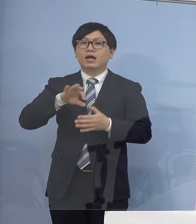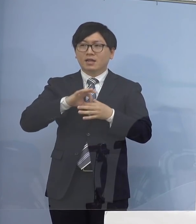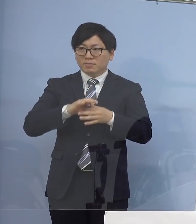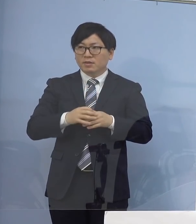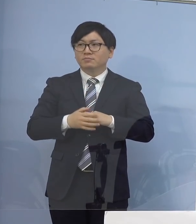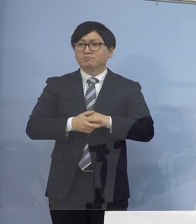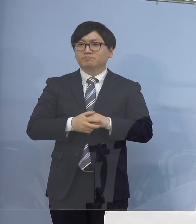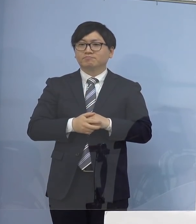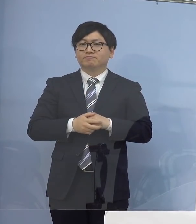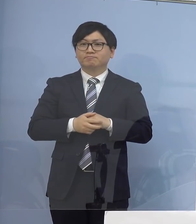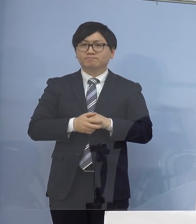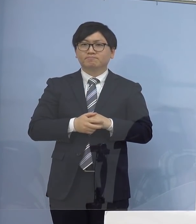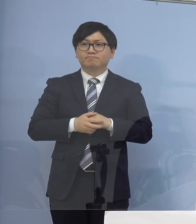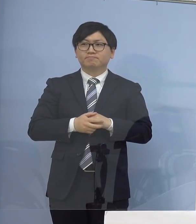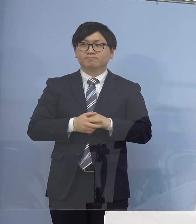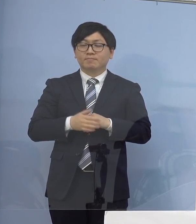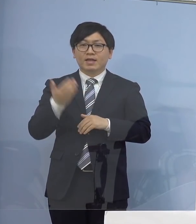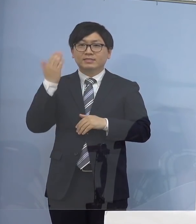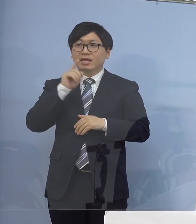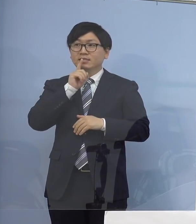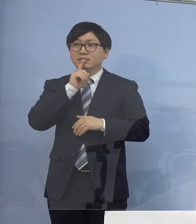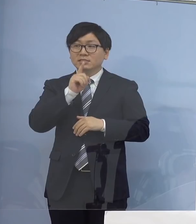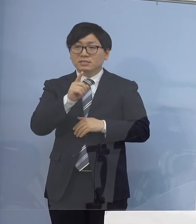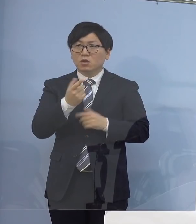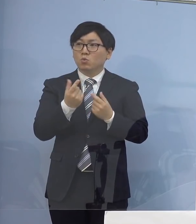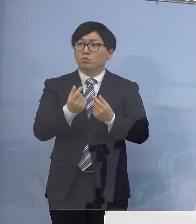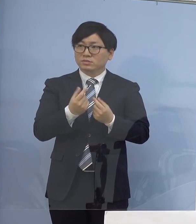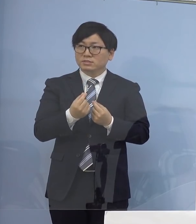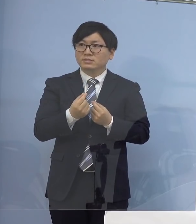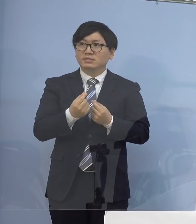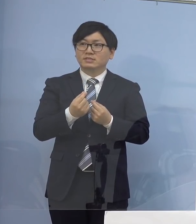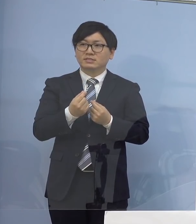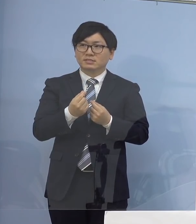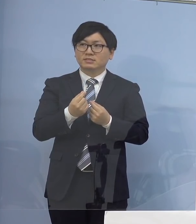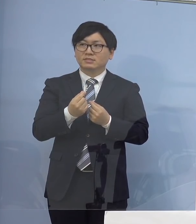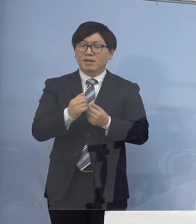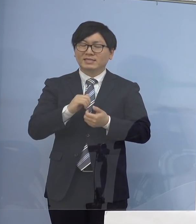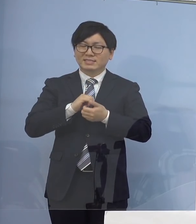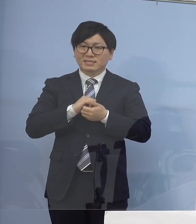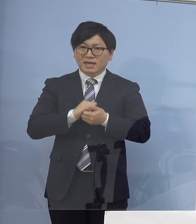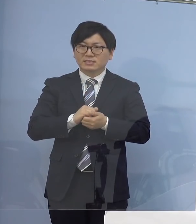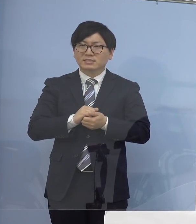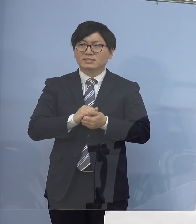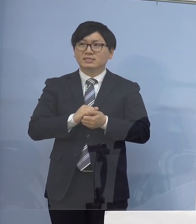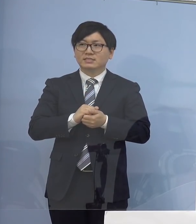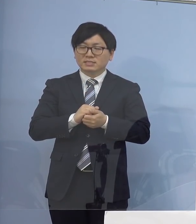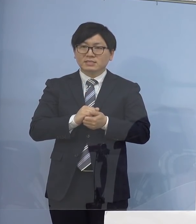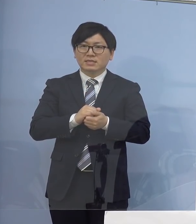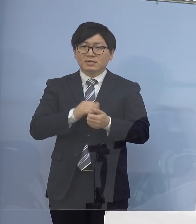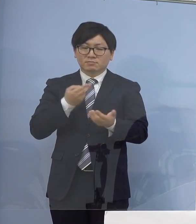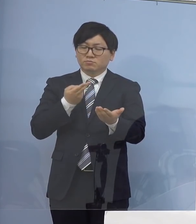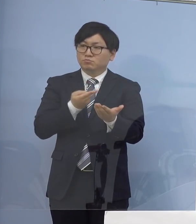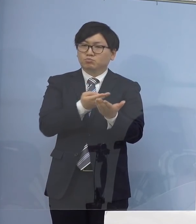今ほども申し上げましたようにしっかりと まずは当面病床の確保これをしていく